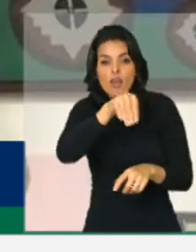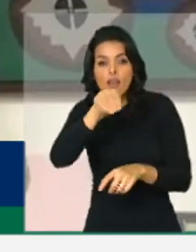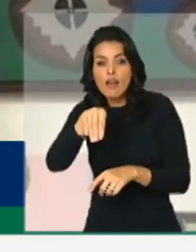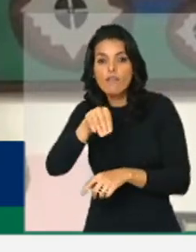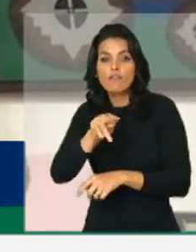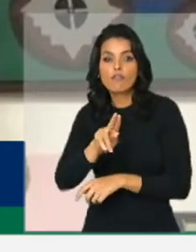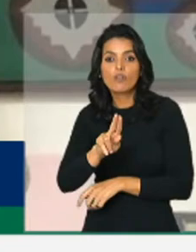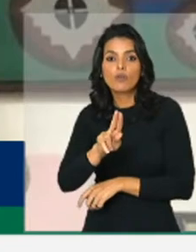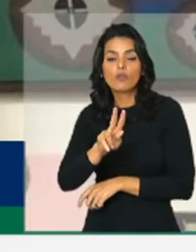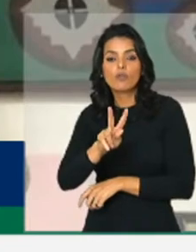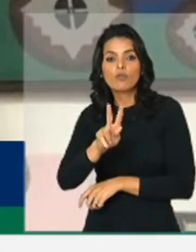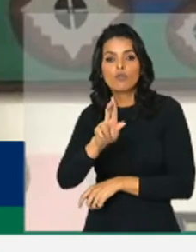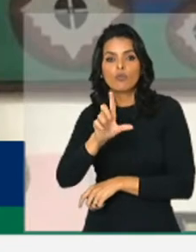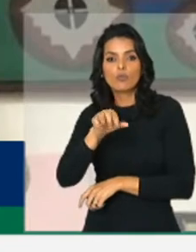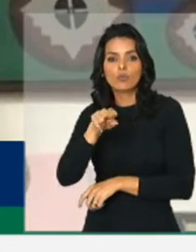DIREITO DE TER PRIORIDADES NO AUXÍLIO-EMERGENCIAL E MUITO